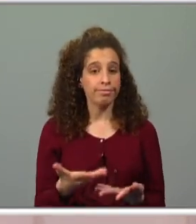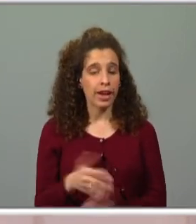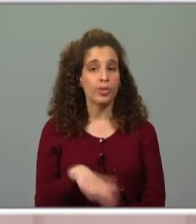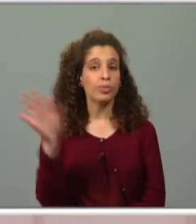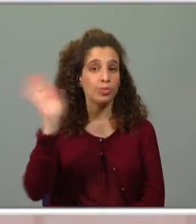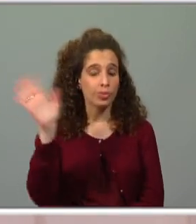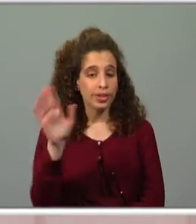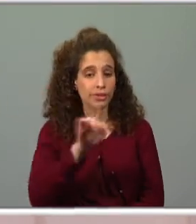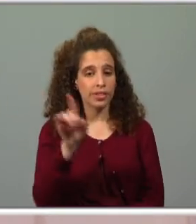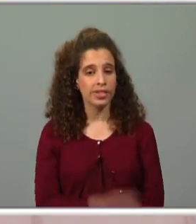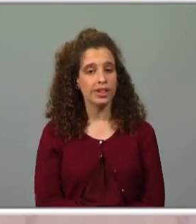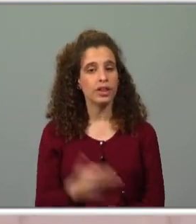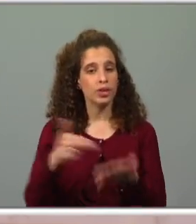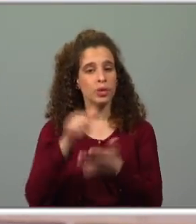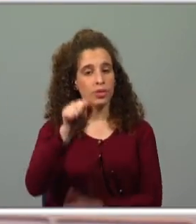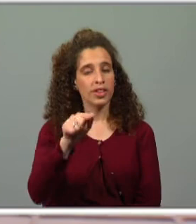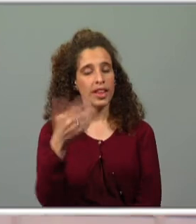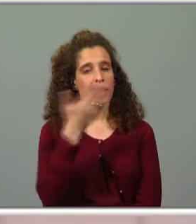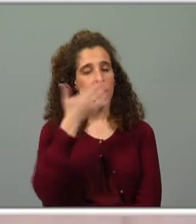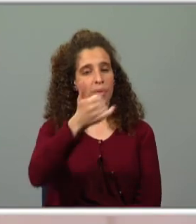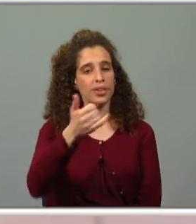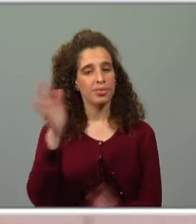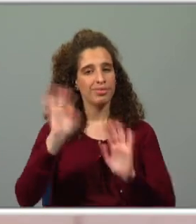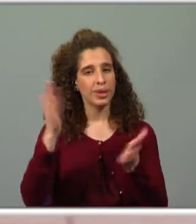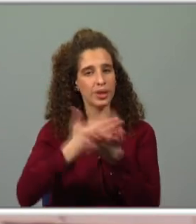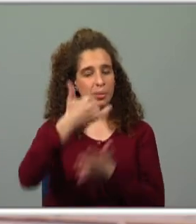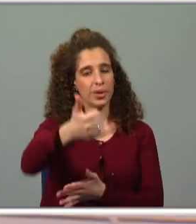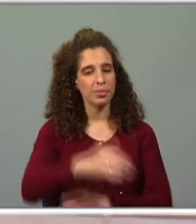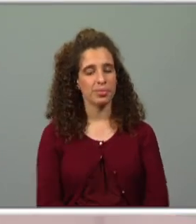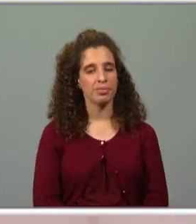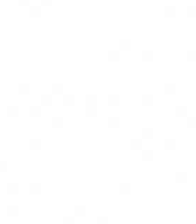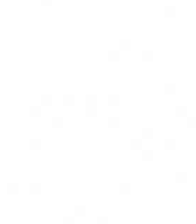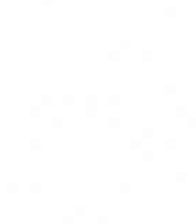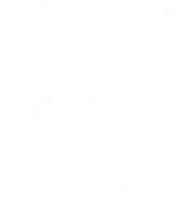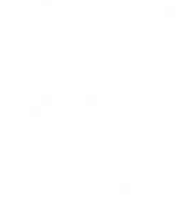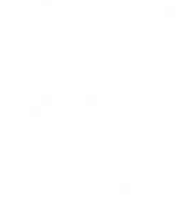vou te pedir um de vós espero por vós 15 até a próxima 我會問你一個 我等你 15到下一個